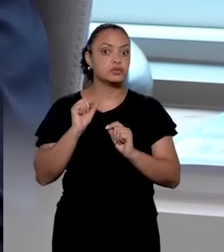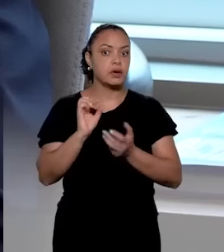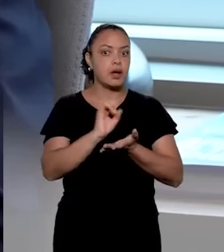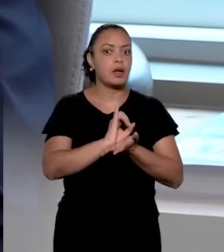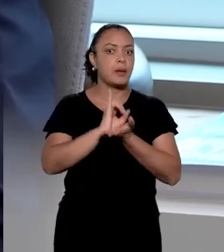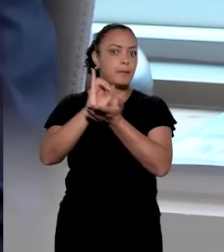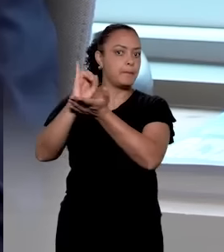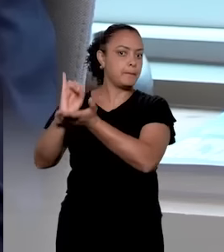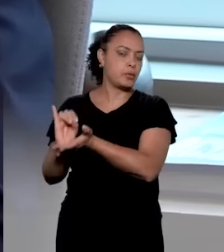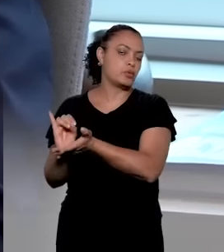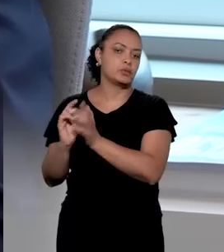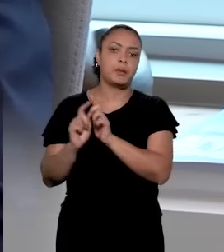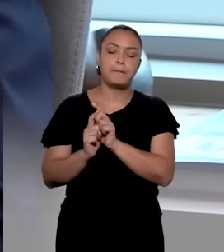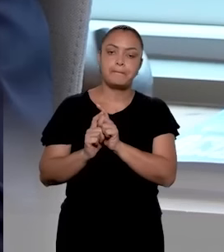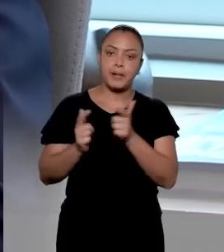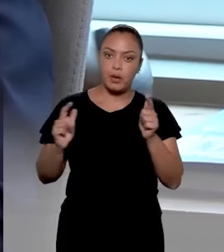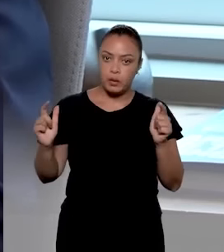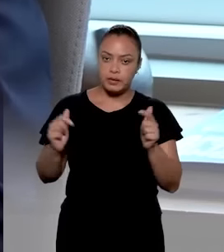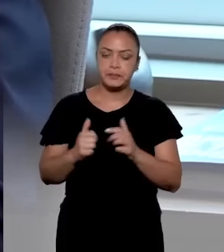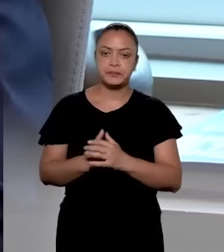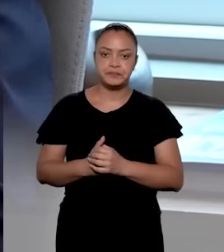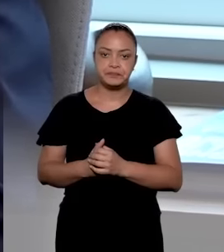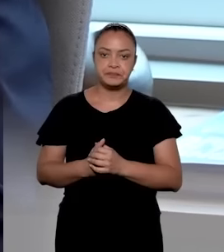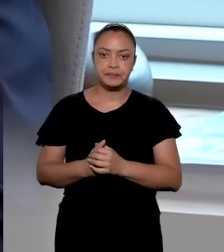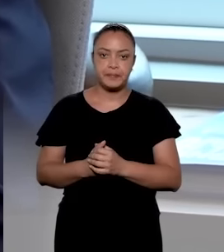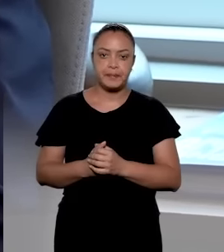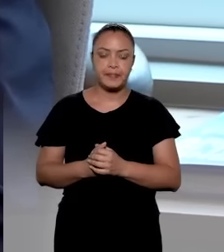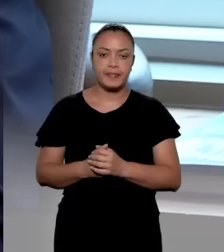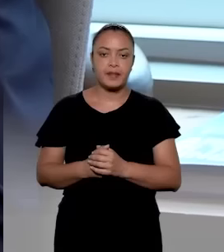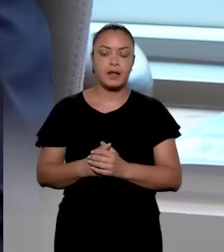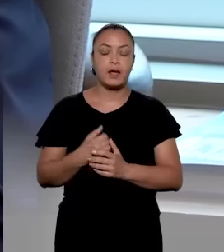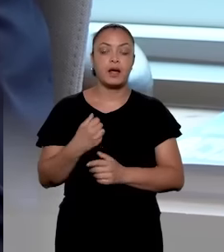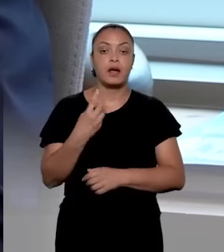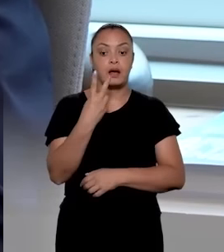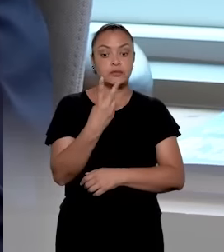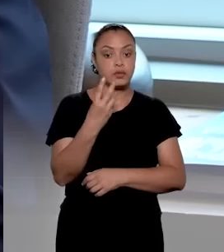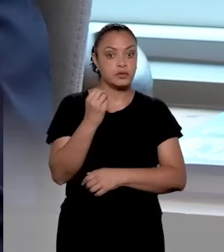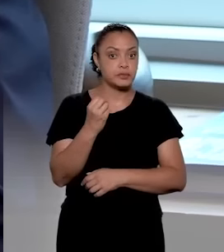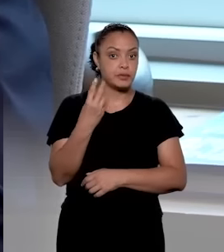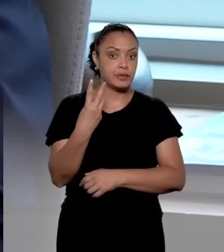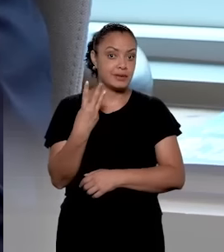desde que o Brasil existe, nós importamos a maior parte do nosso consumo. De acordo com Embrapa,